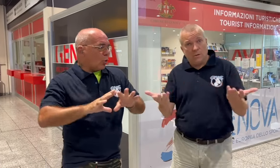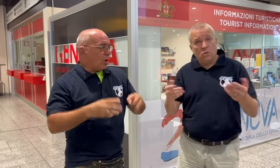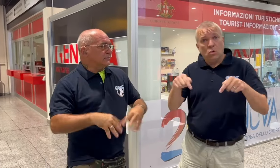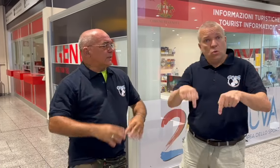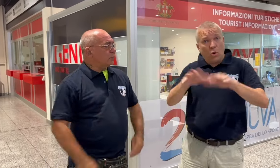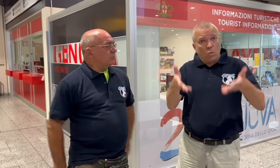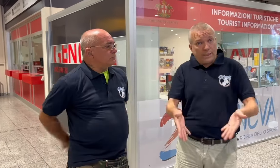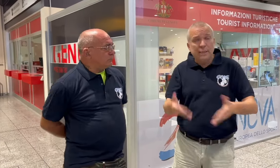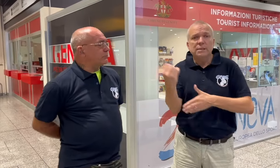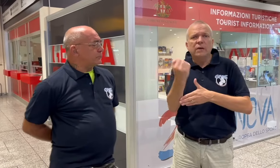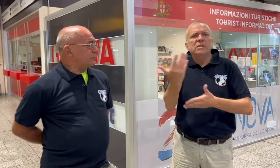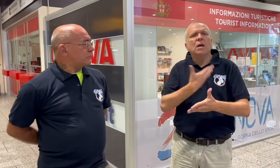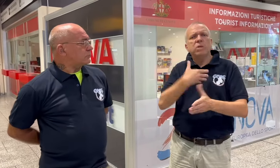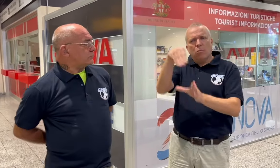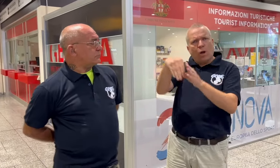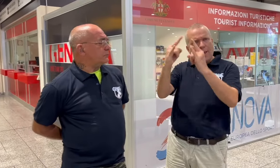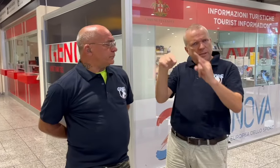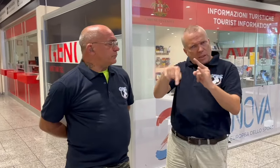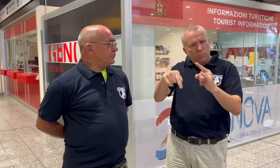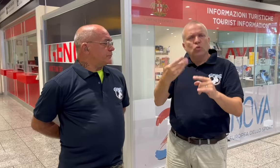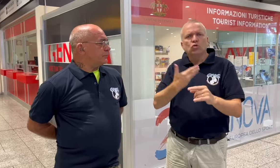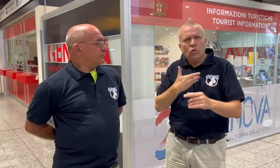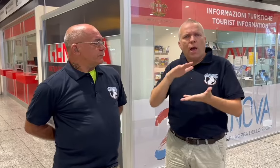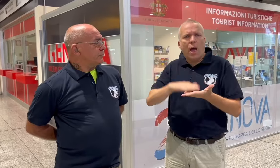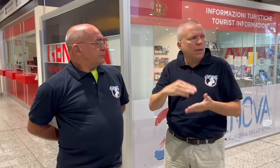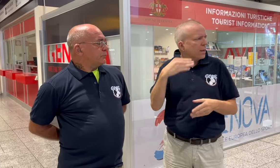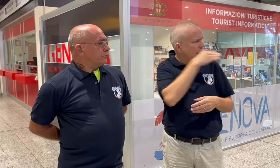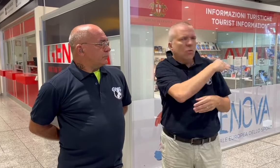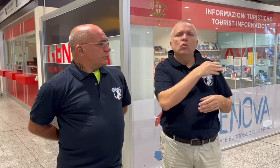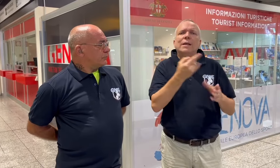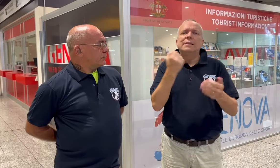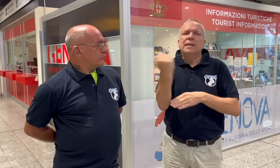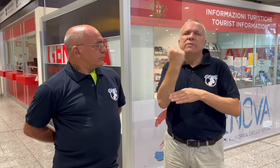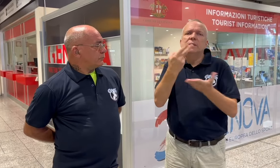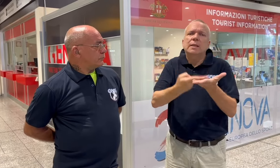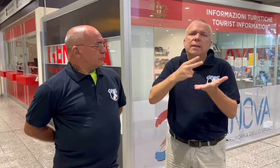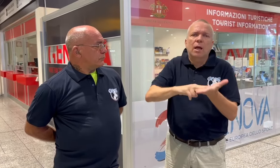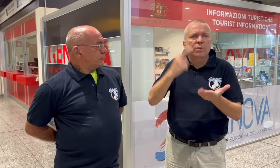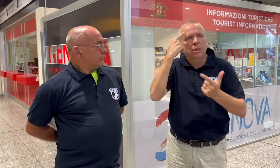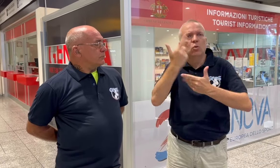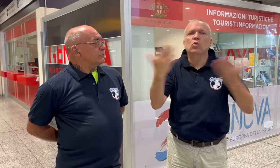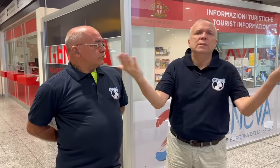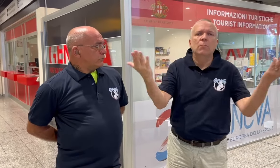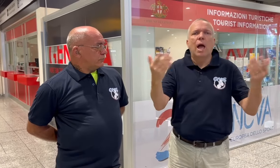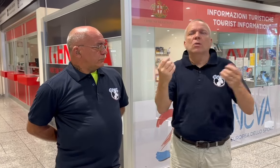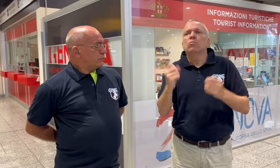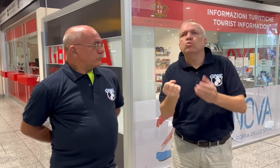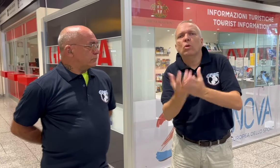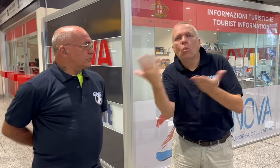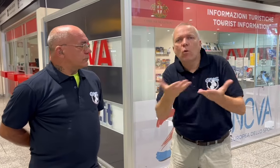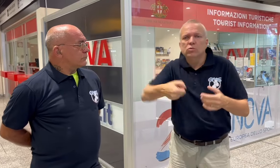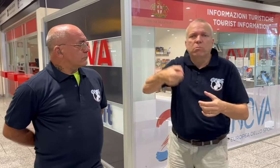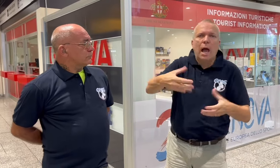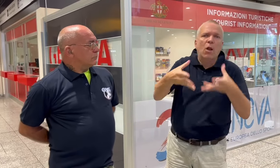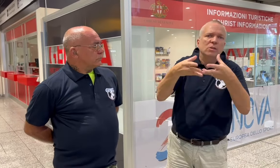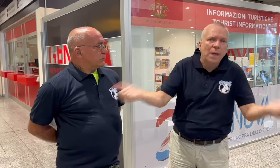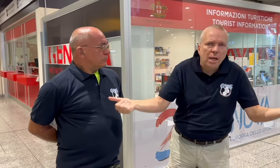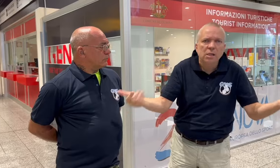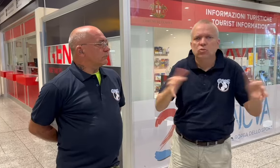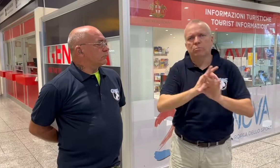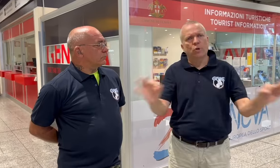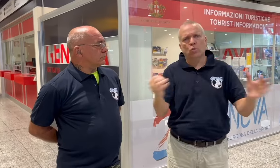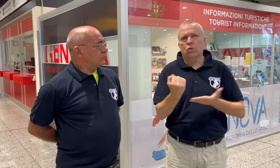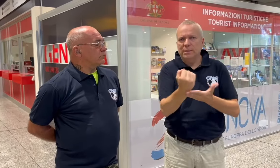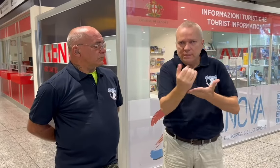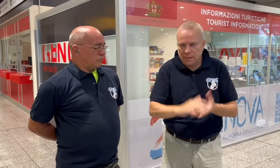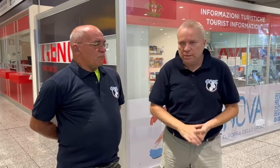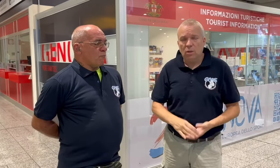abbiamo anche all'interno un gazebo con l'interprete che può esservi d'aiuto per qualsiasi cosa, ad esempio in caso di smarrimento valigia e avrete il supporto